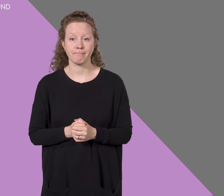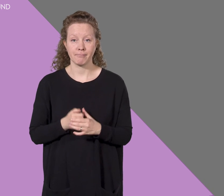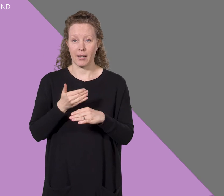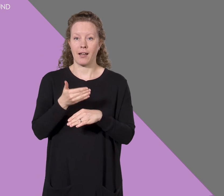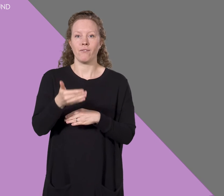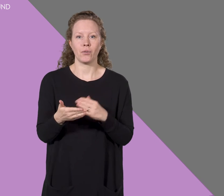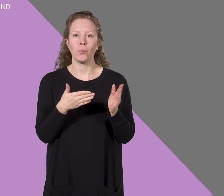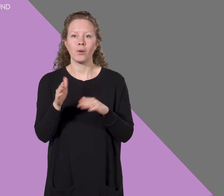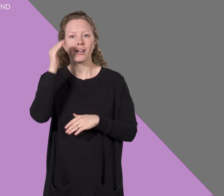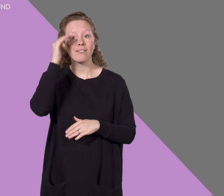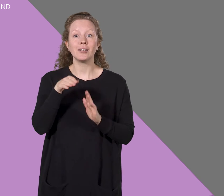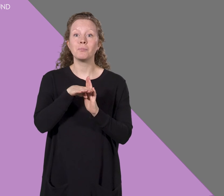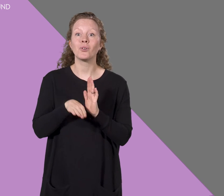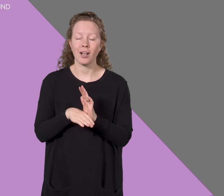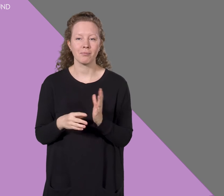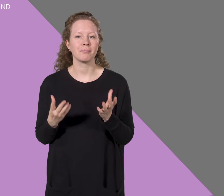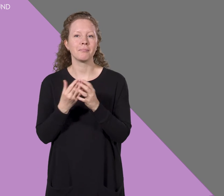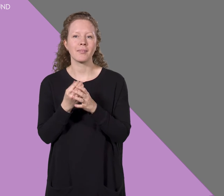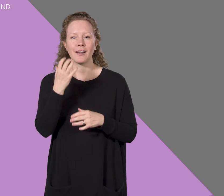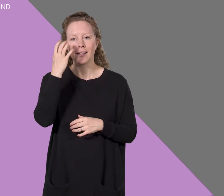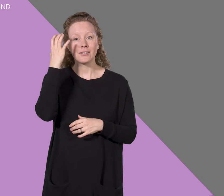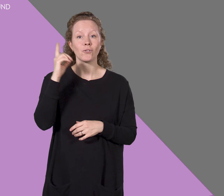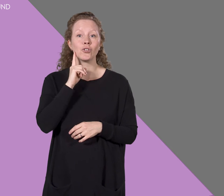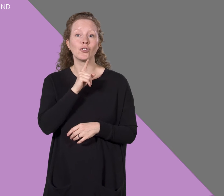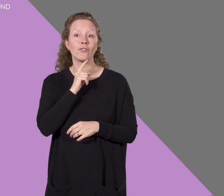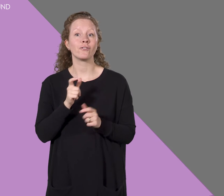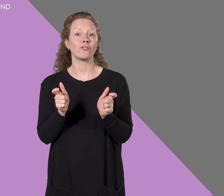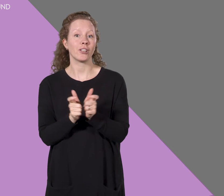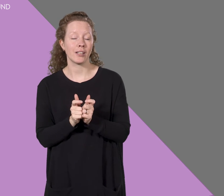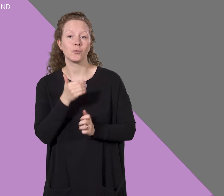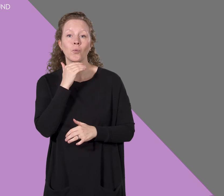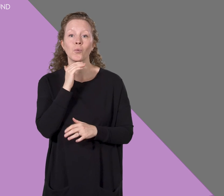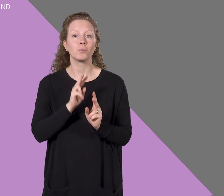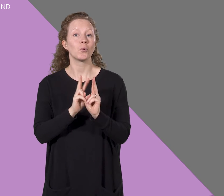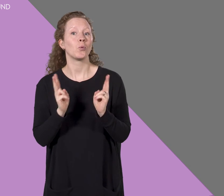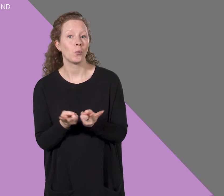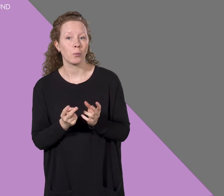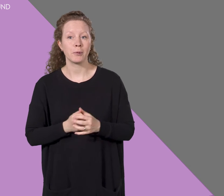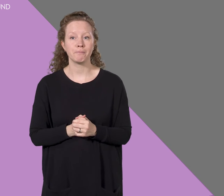Efter den blir det ännu kvällsprogram tillsammans med ungdomsklubben - i Helsingfors Dövas Förening.